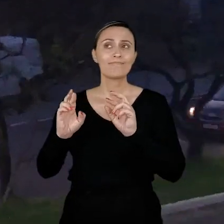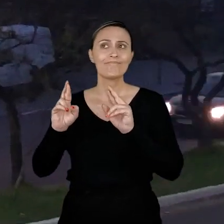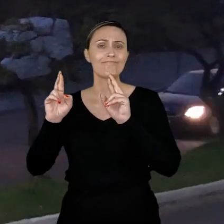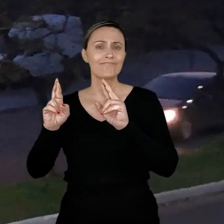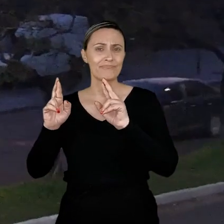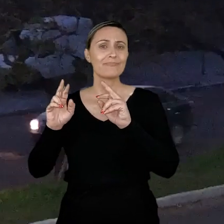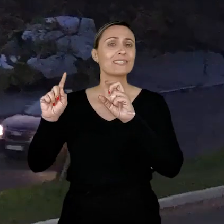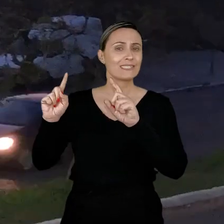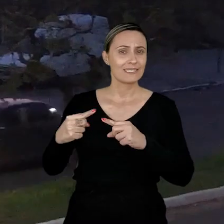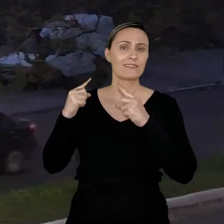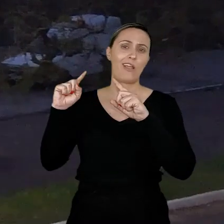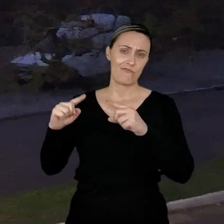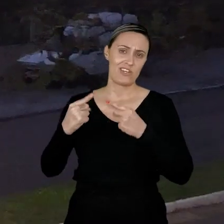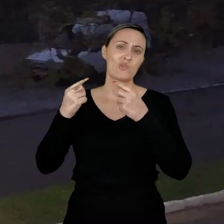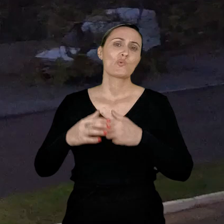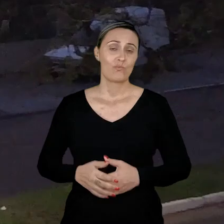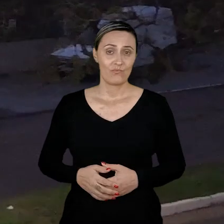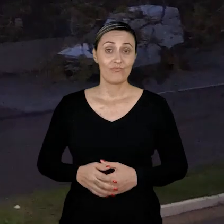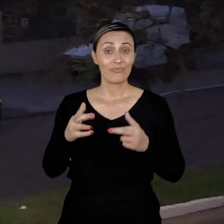Parte da região metropolitana de Porto Alegre,